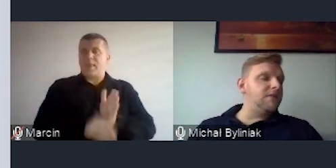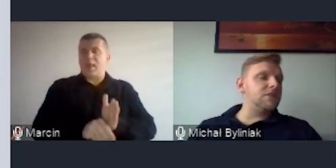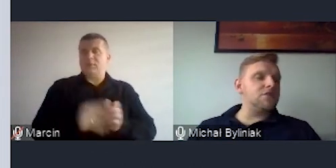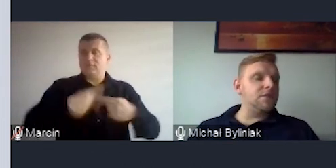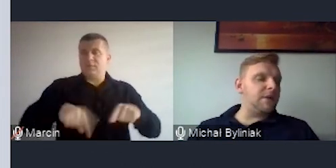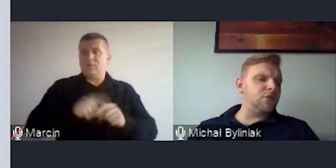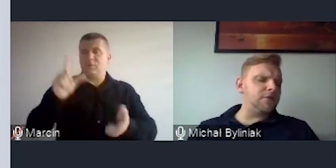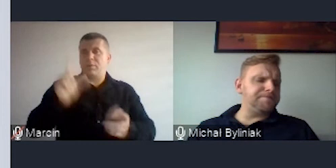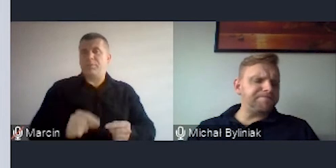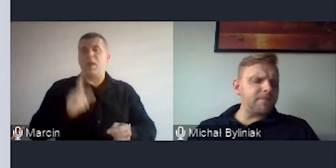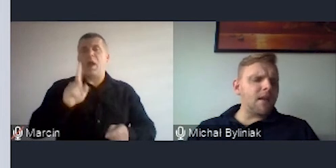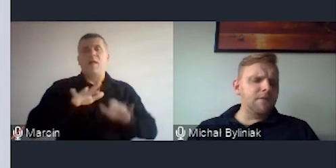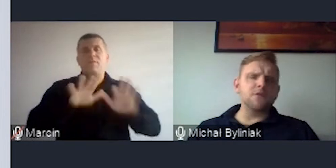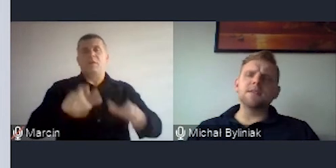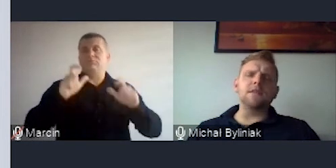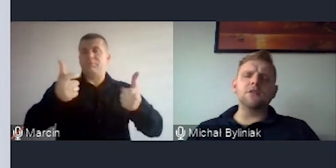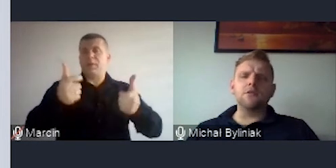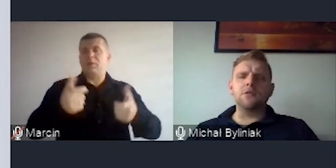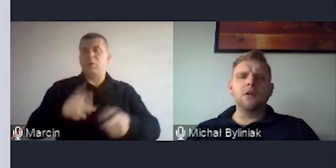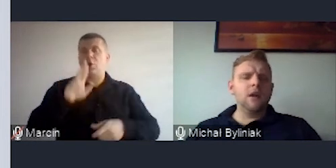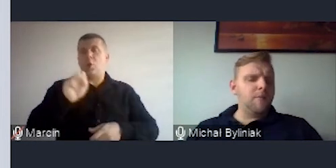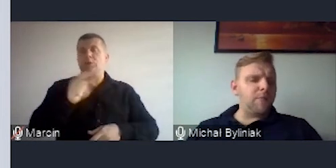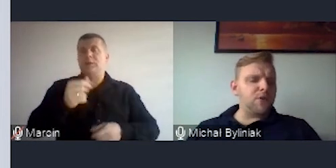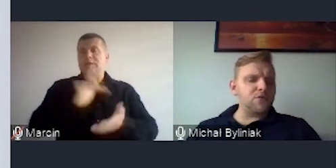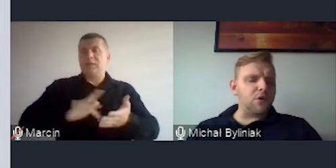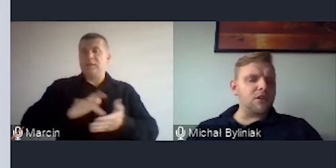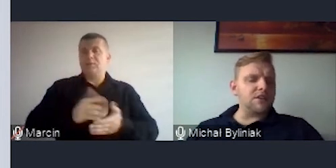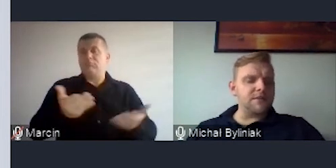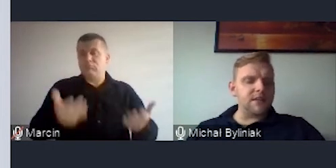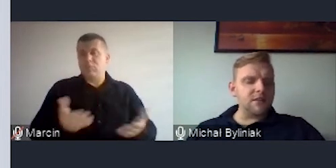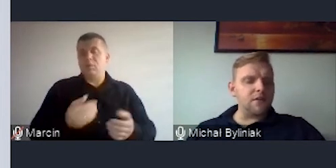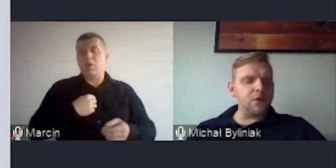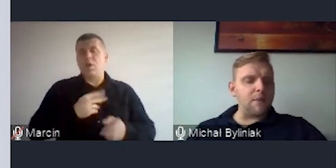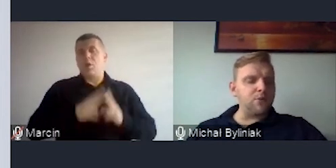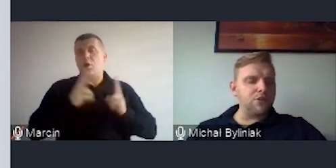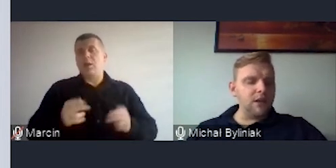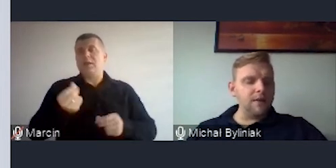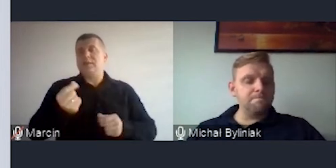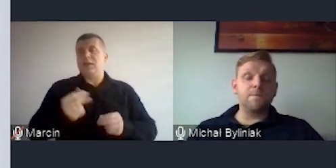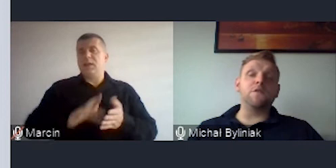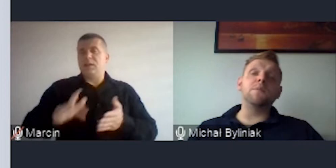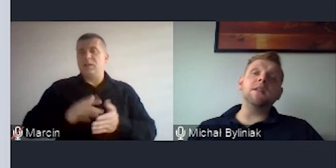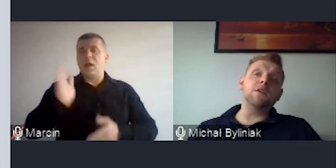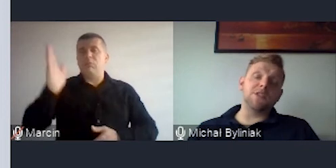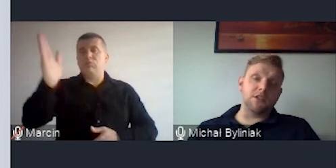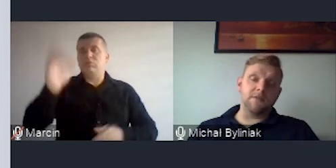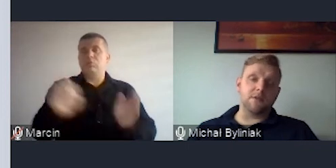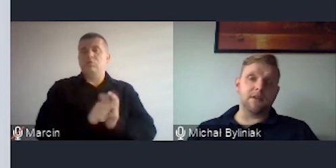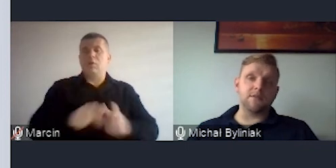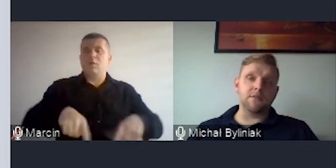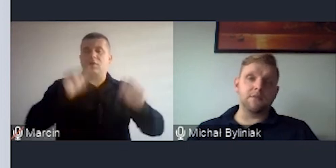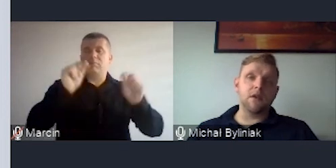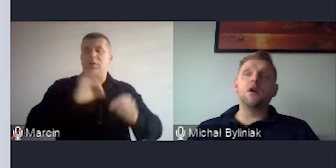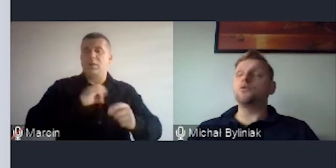ale w większości wypadków w rozeznaniu rynku po prostu określam cenę rynkową a później do wybranego przez siebie wykonawcy,